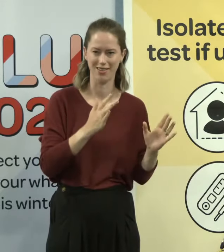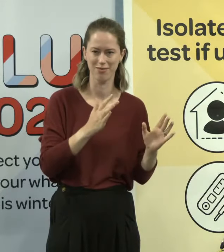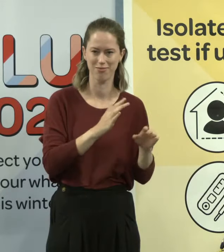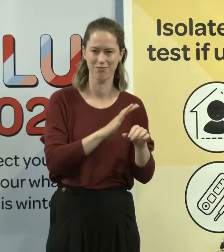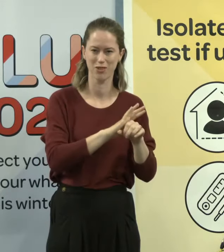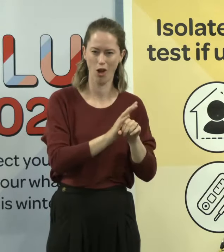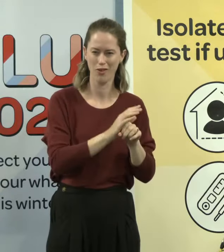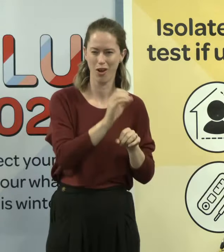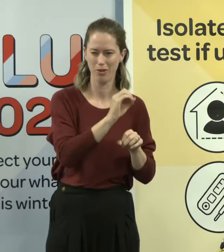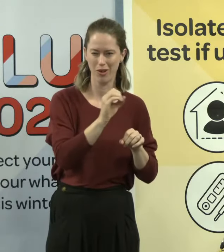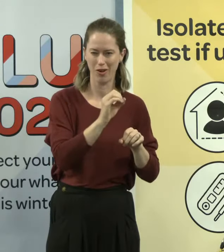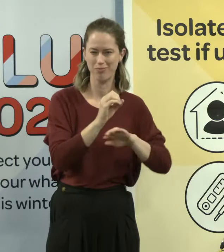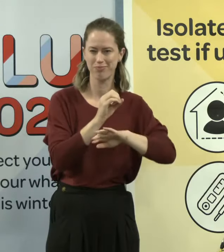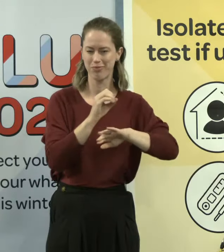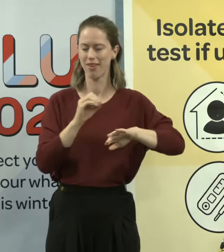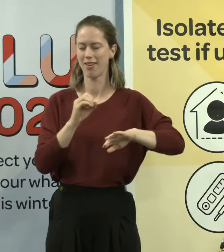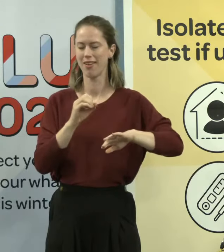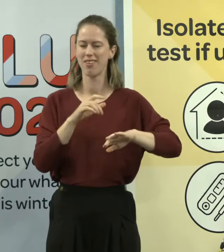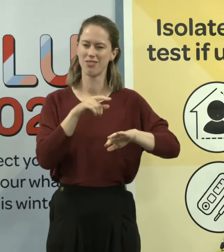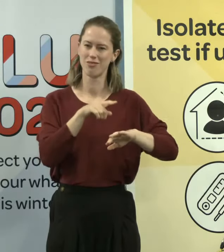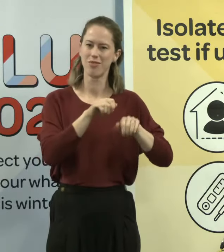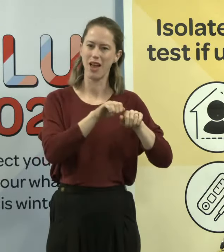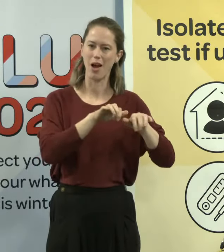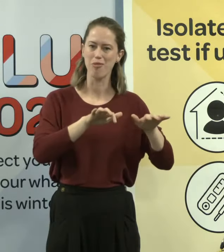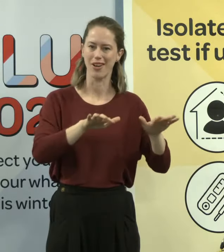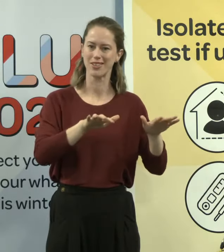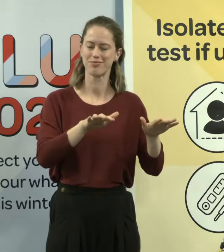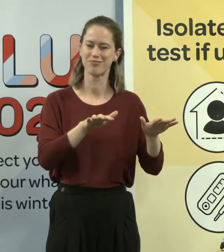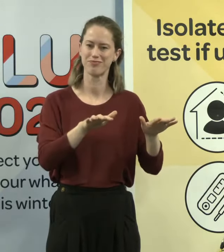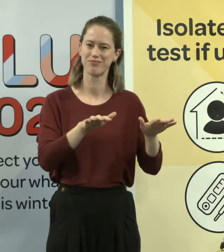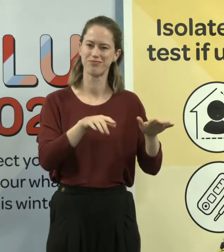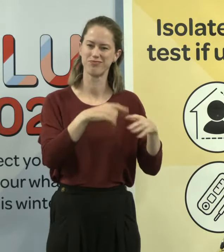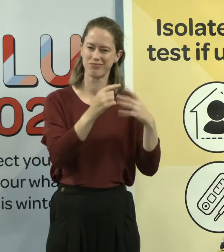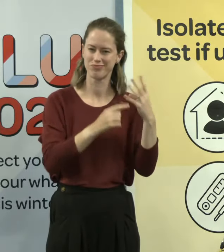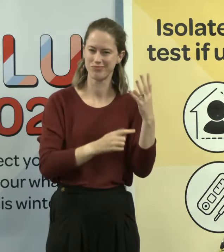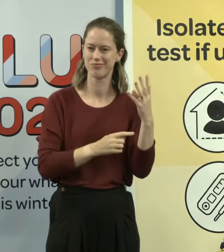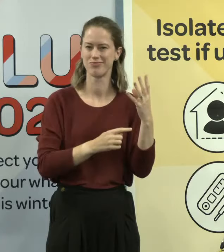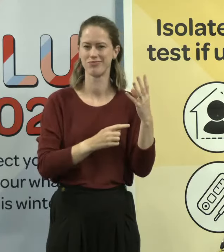kia ora koutou katoa (KORERO